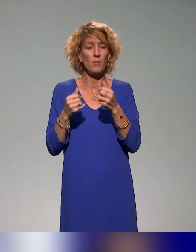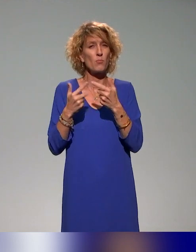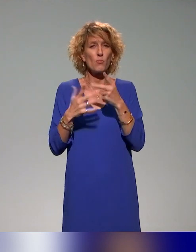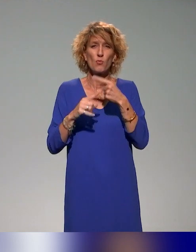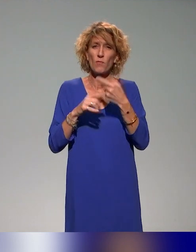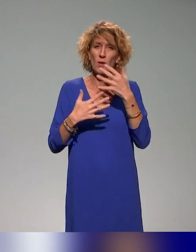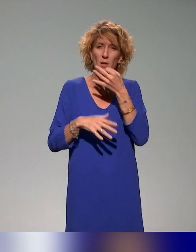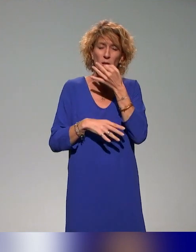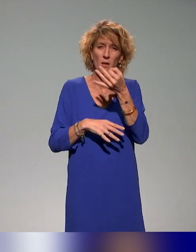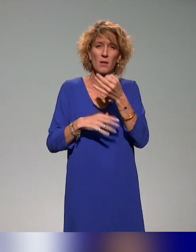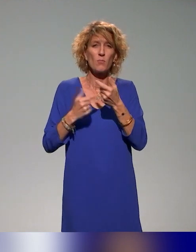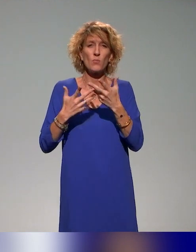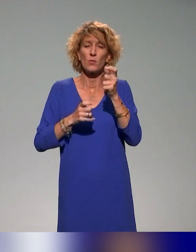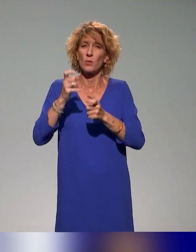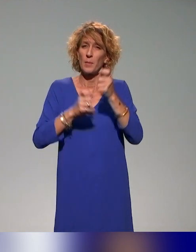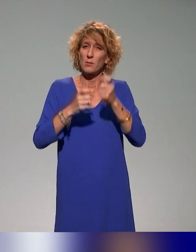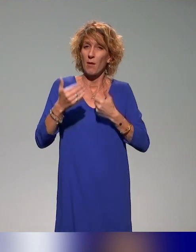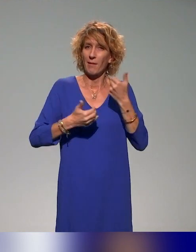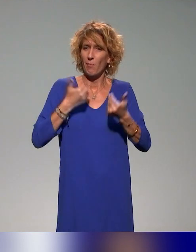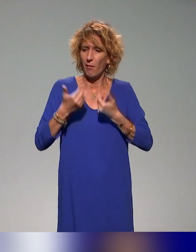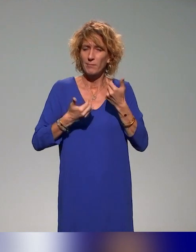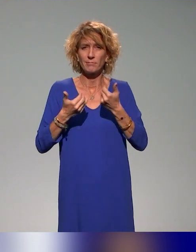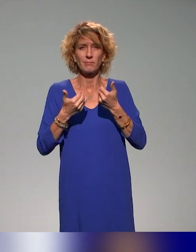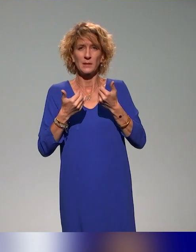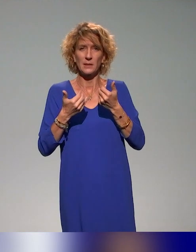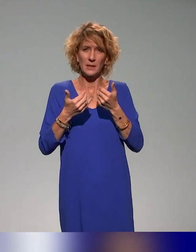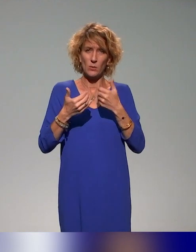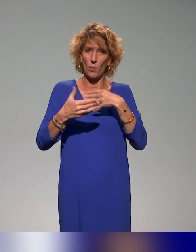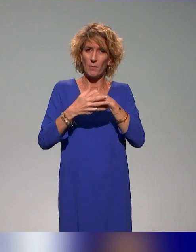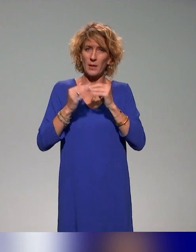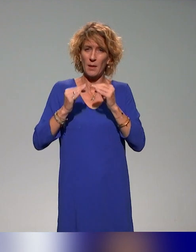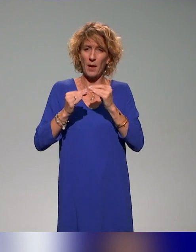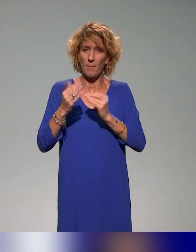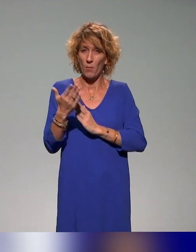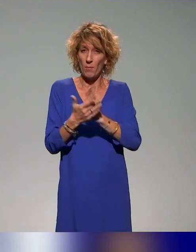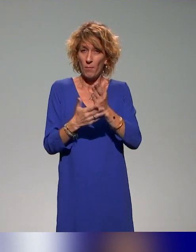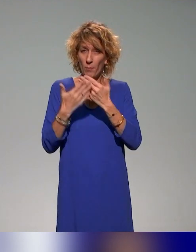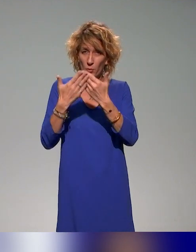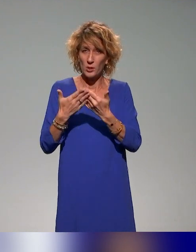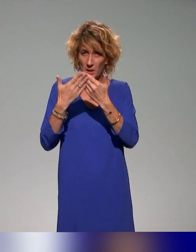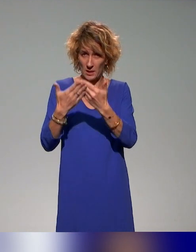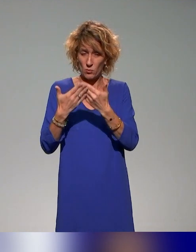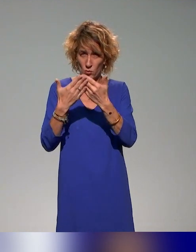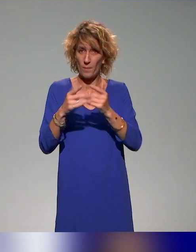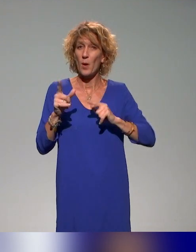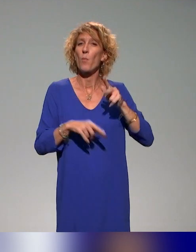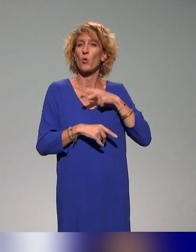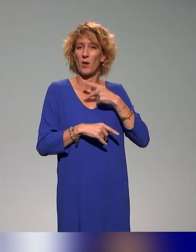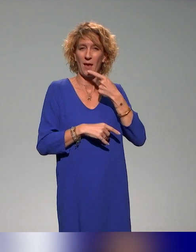l'ensemble des acteurs qui sont autour du projet étudiant. Benyoucef reviendra un petit peu dessus sur cette notion-là.